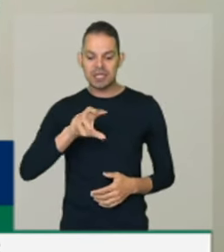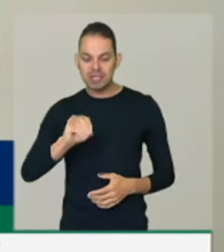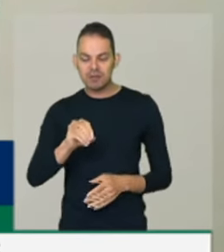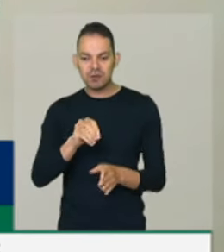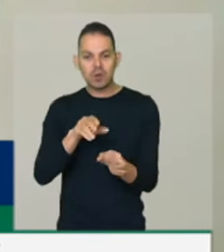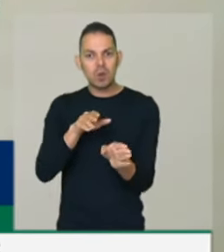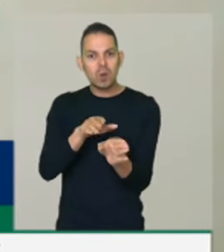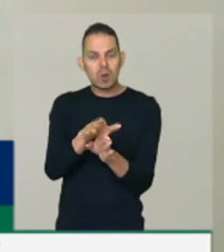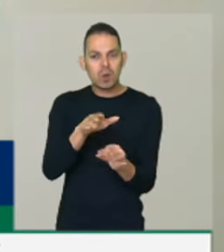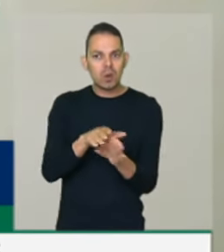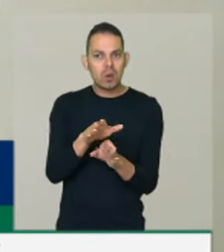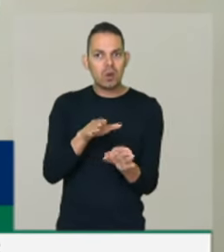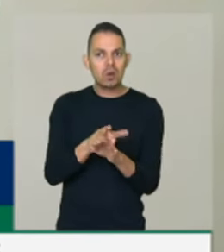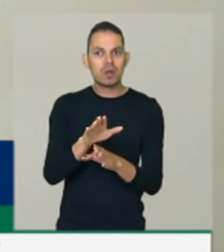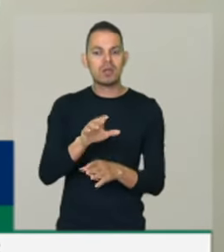SEI COMO É QUE ESSE CIDADÃO